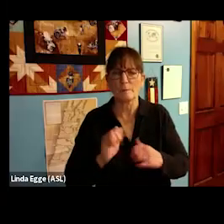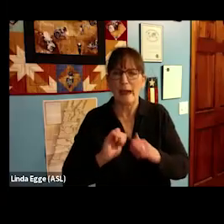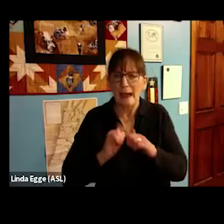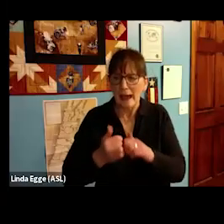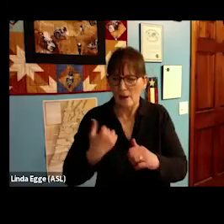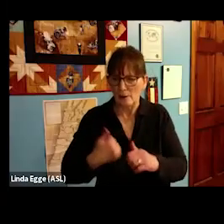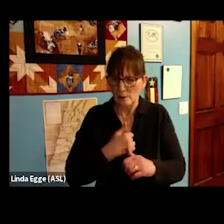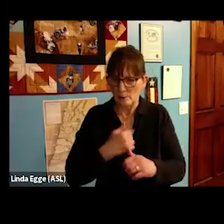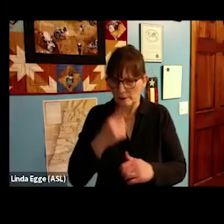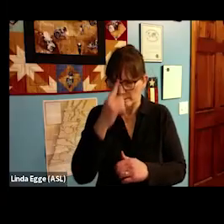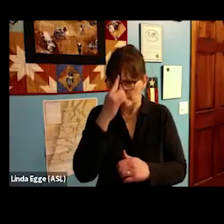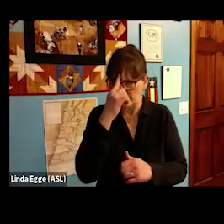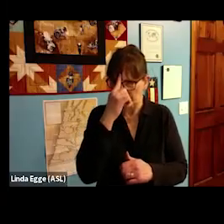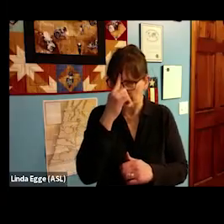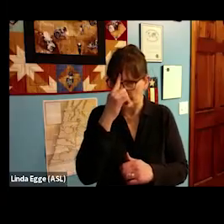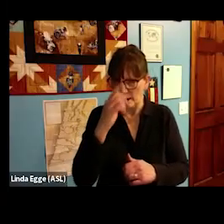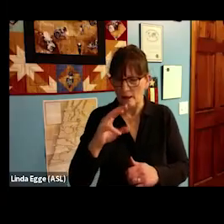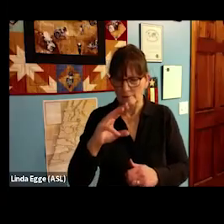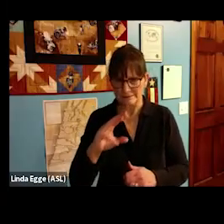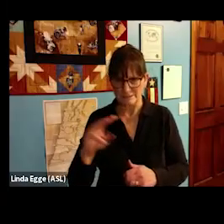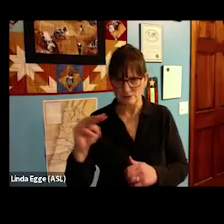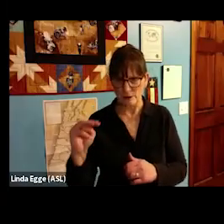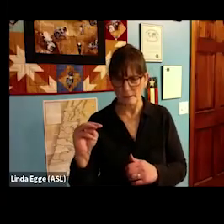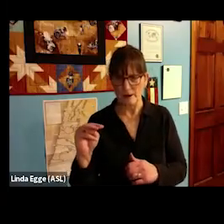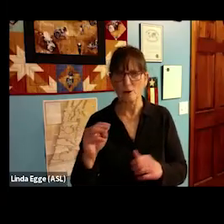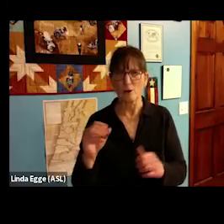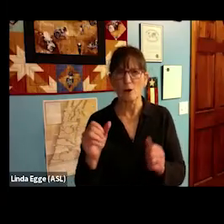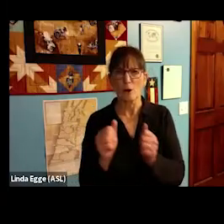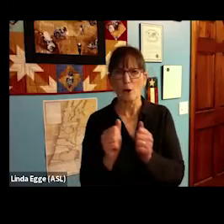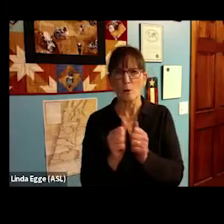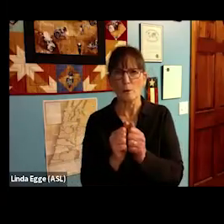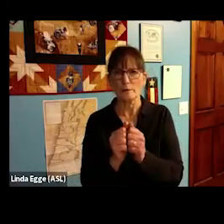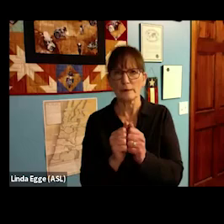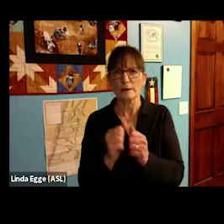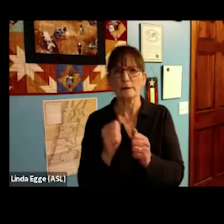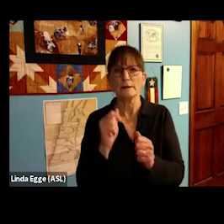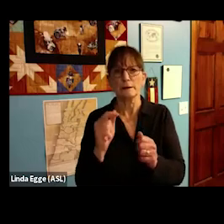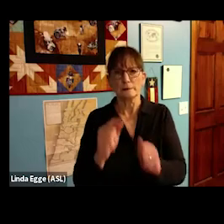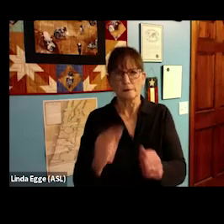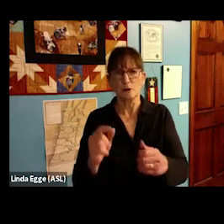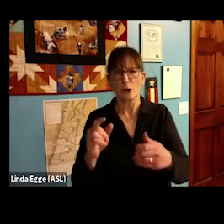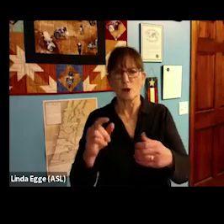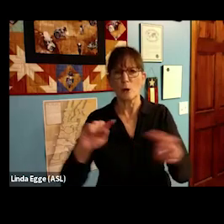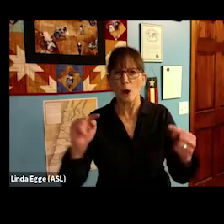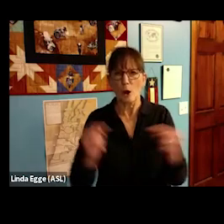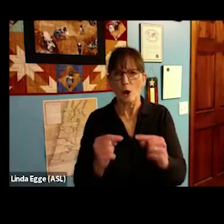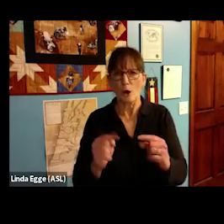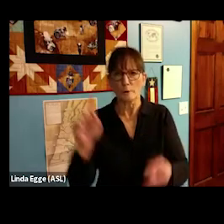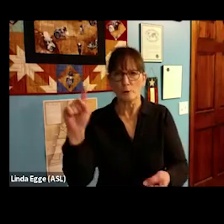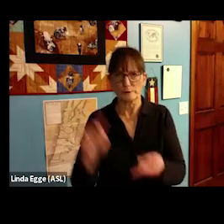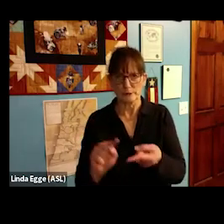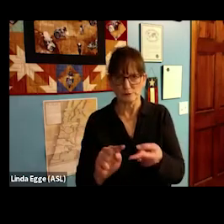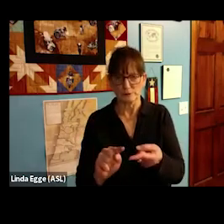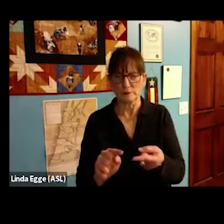la SSA cambió a un modelo de entrega de servicios enfocado en citas. Se requieren citas para la mayoría de los servicios